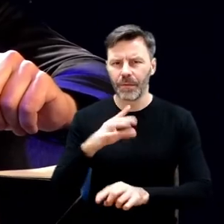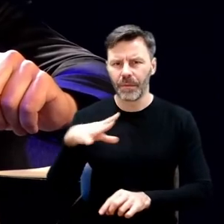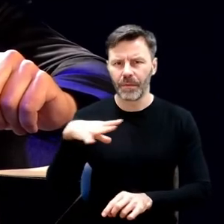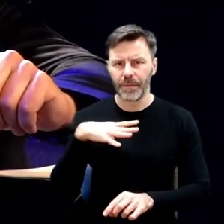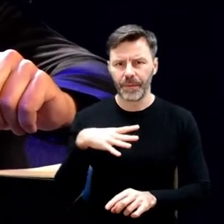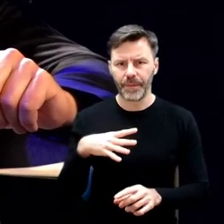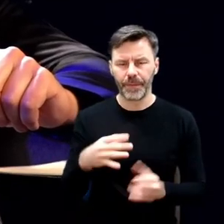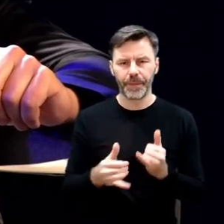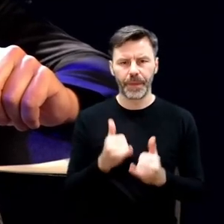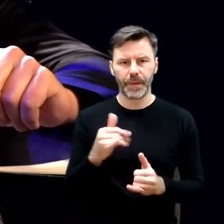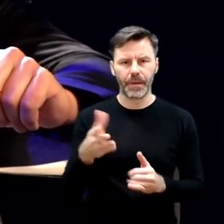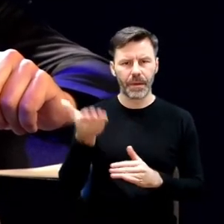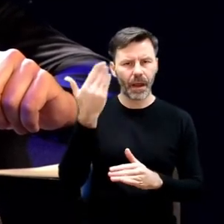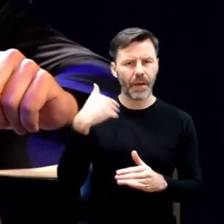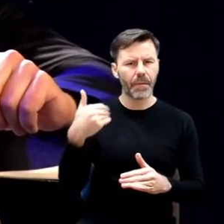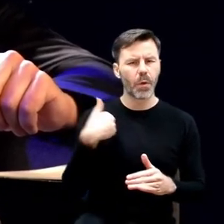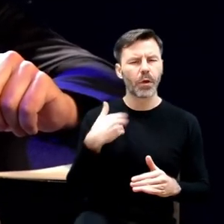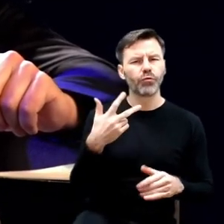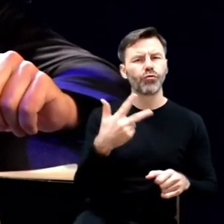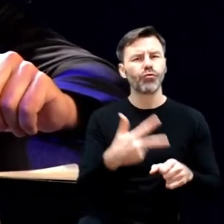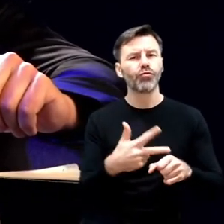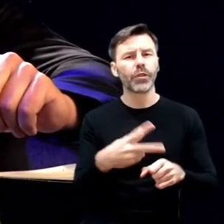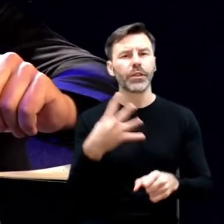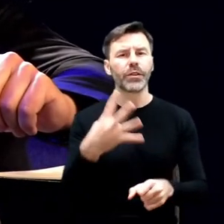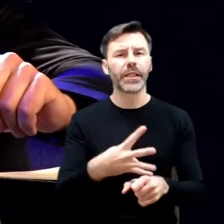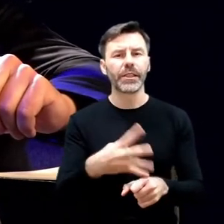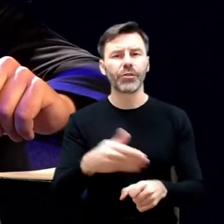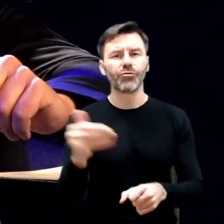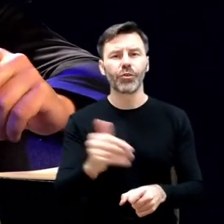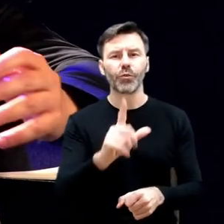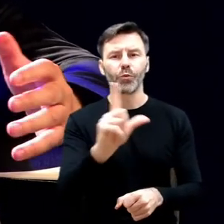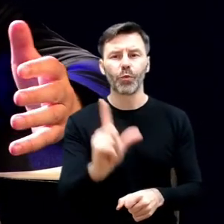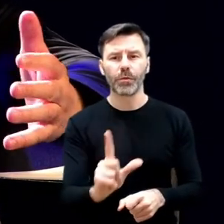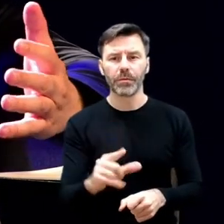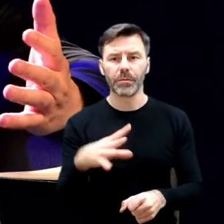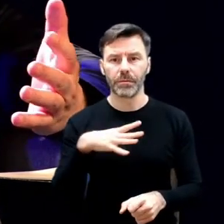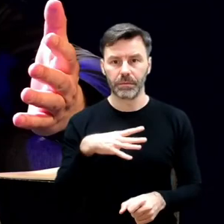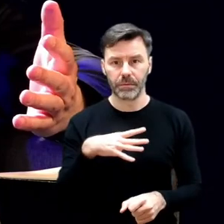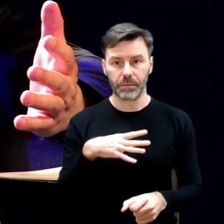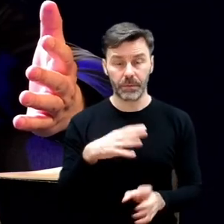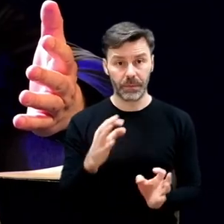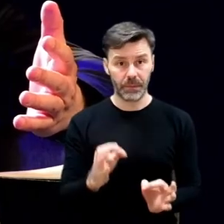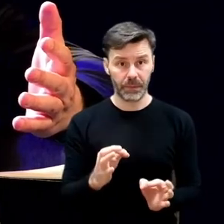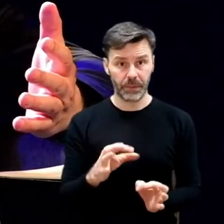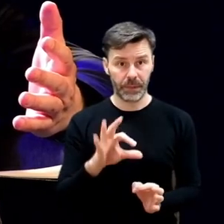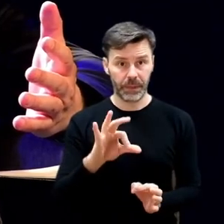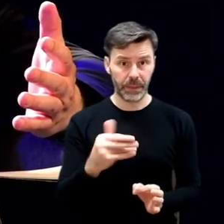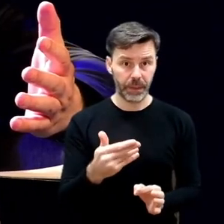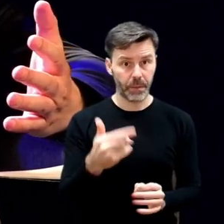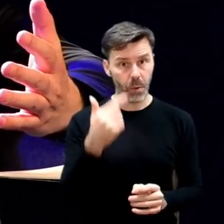sięgała niedawno 30-40 tys. złotych według jego informacji. W niektórych SIM-ach już sięgał 80-100 tys. %.